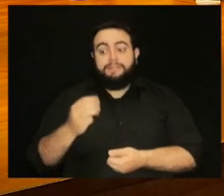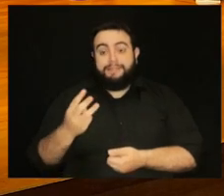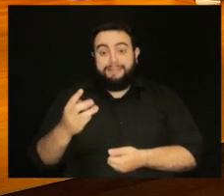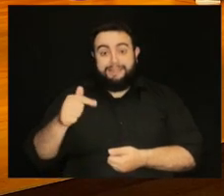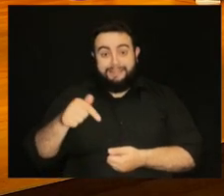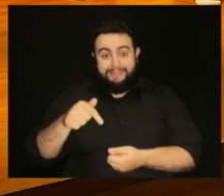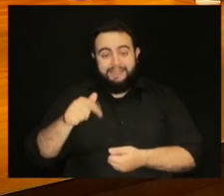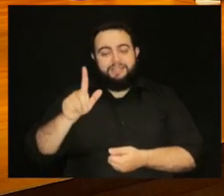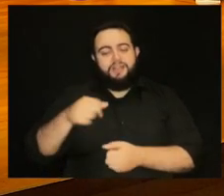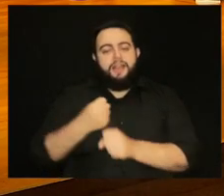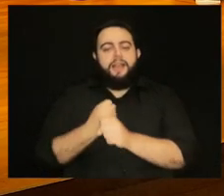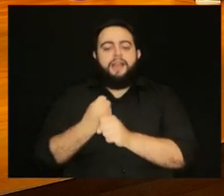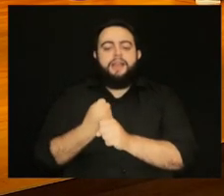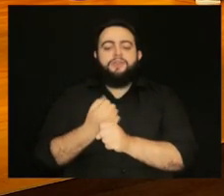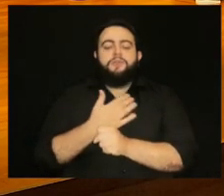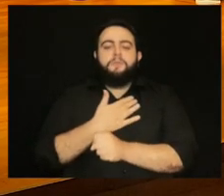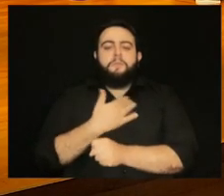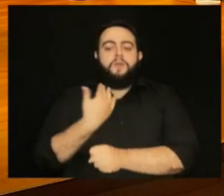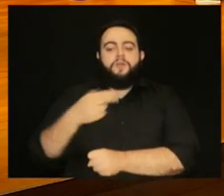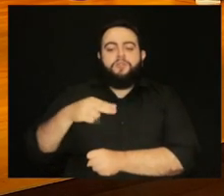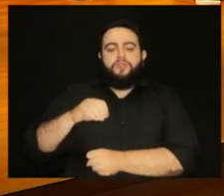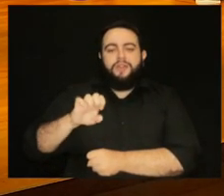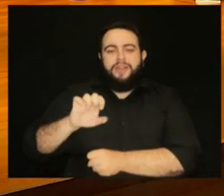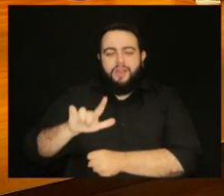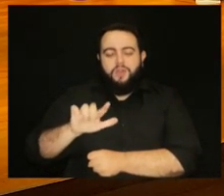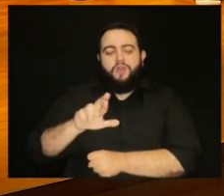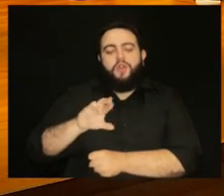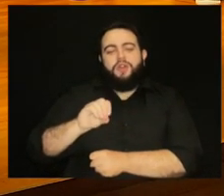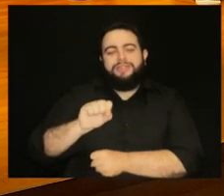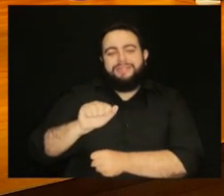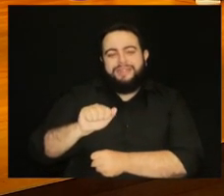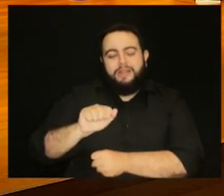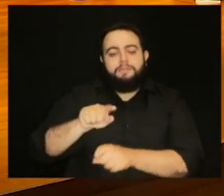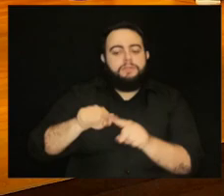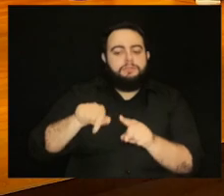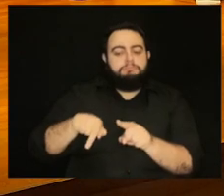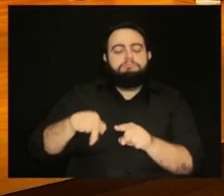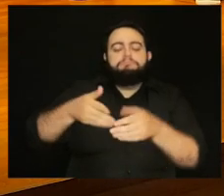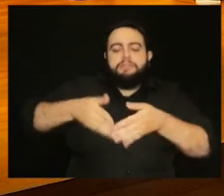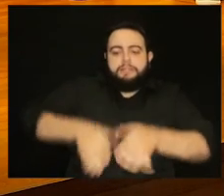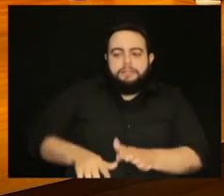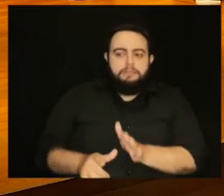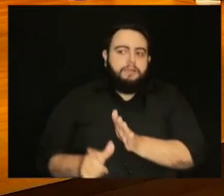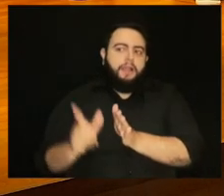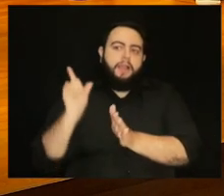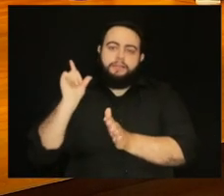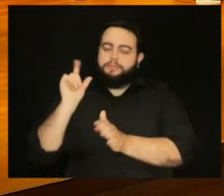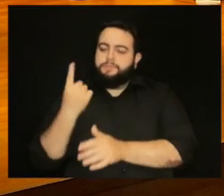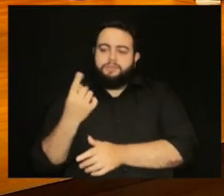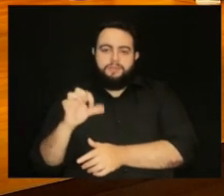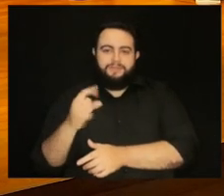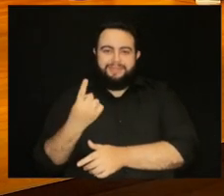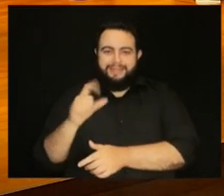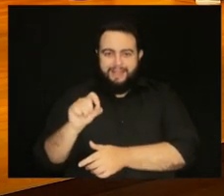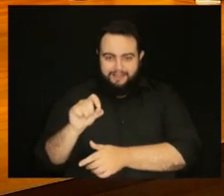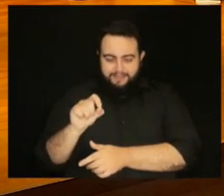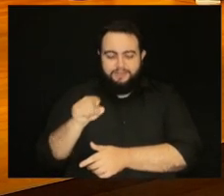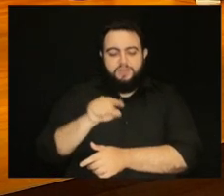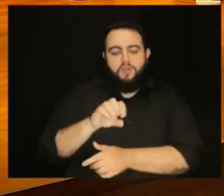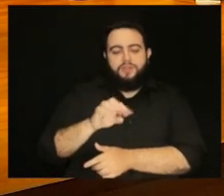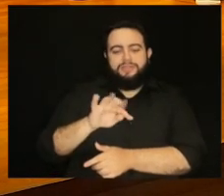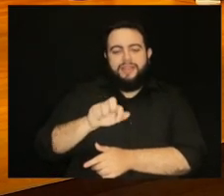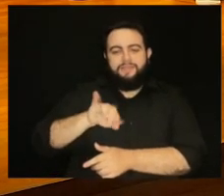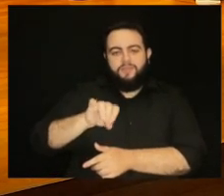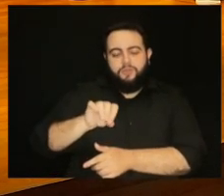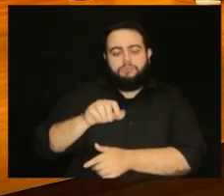morreu Noel Rosa também é interessante só que o o Noel tinha nascido em 1910 e o Octávio Dutra em 1885